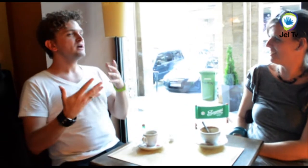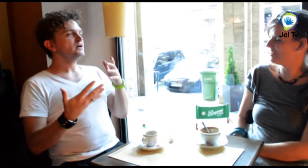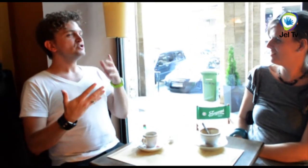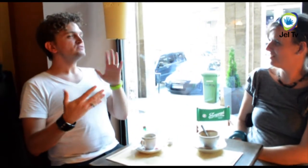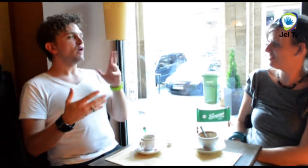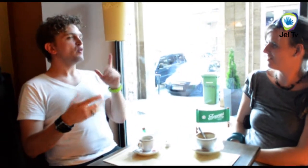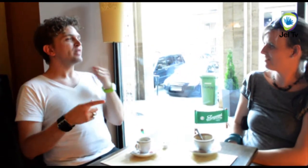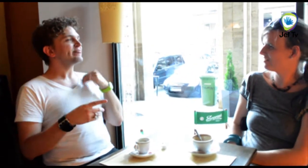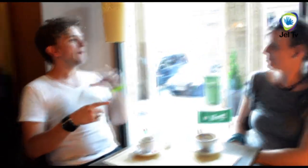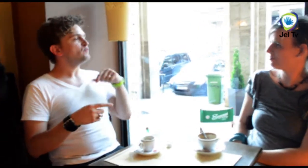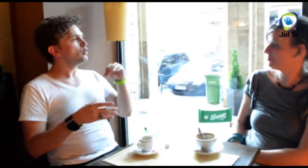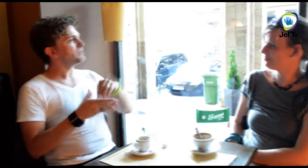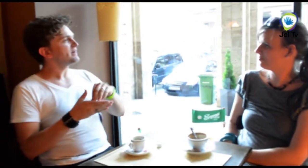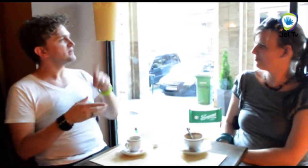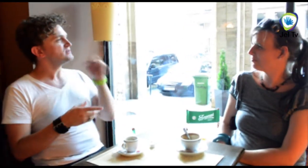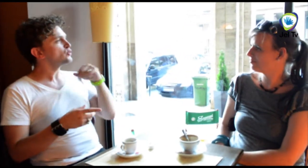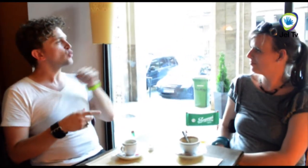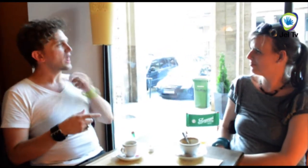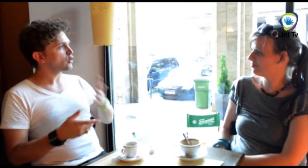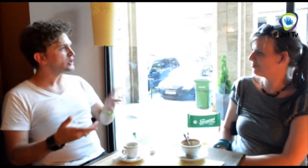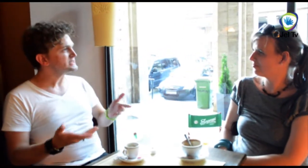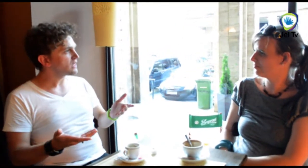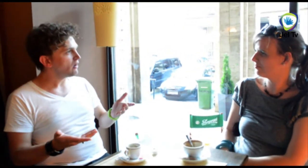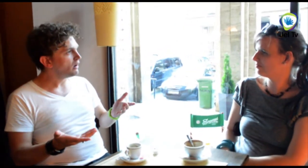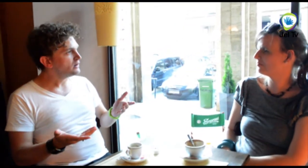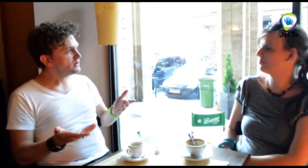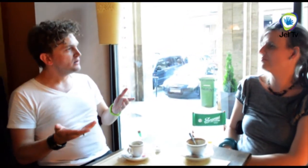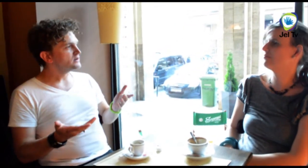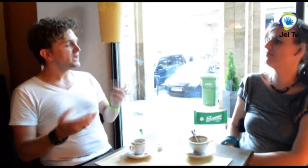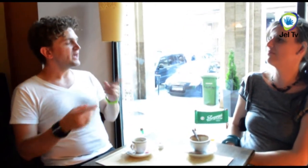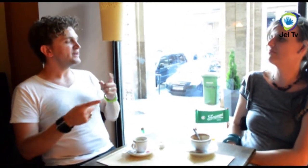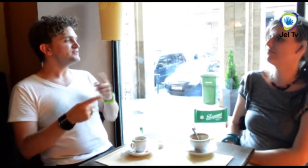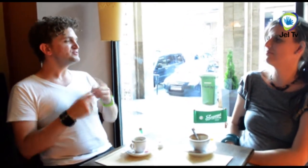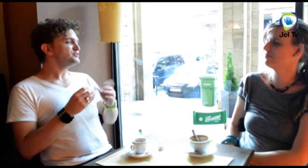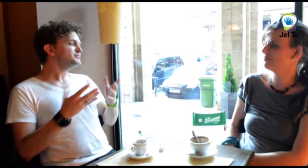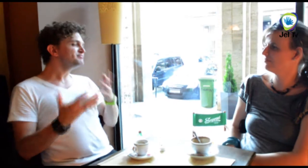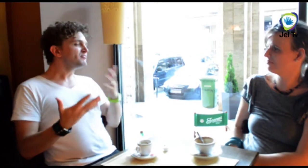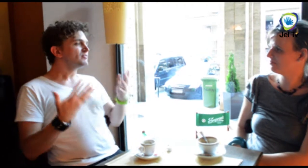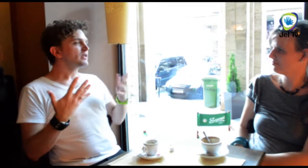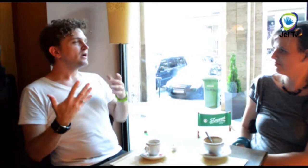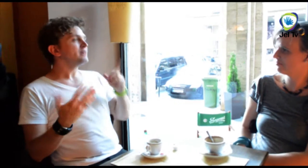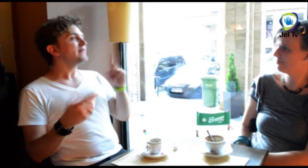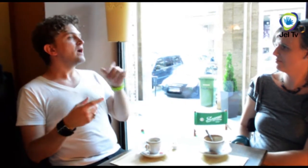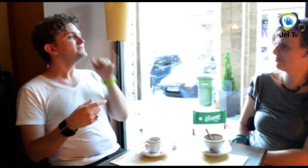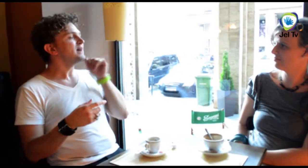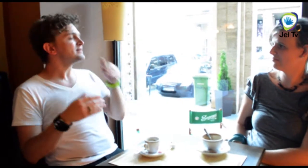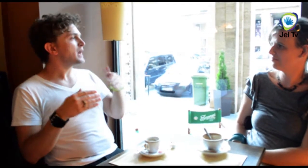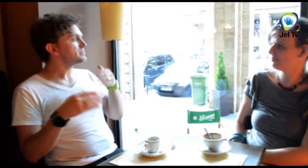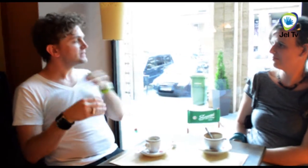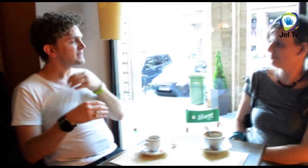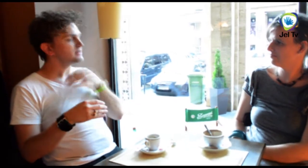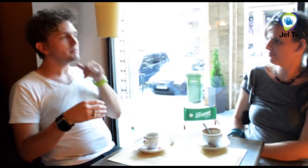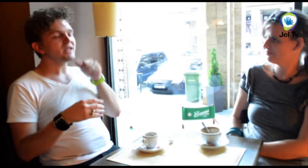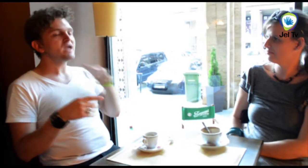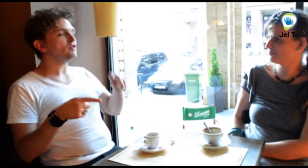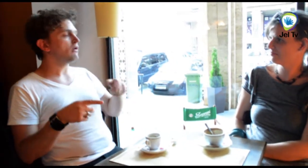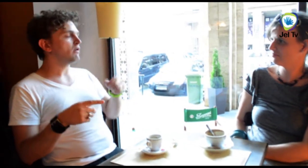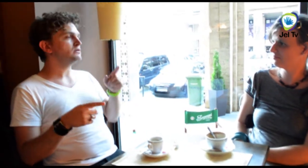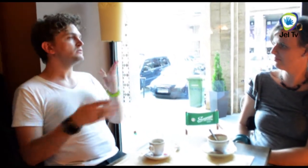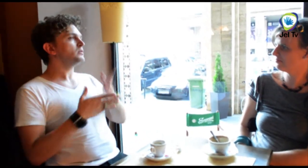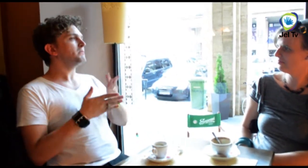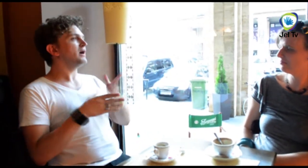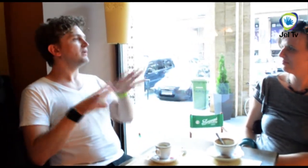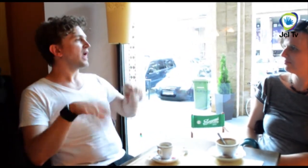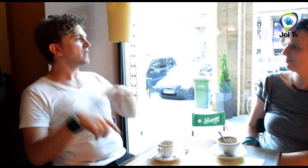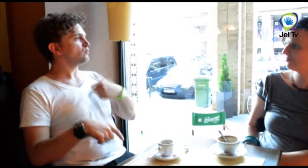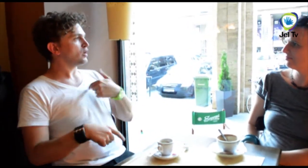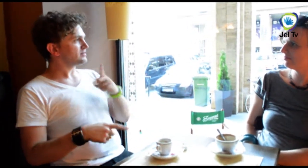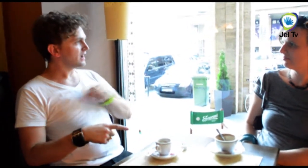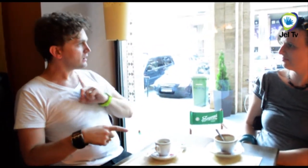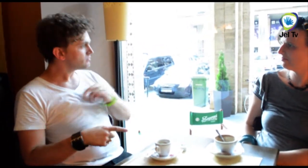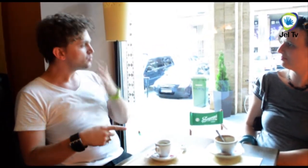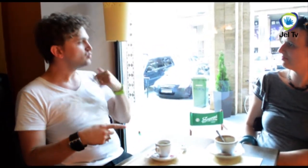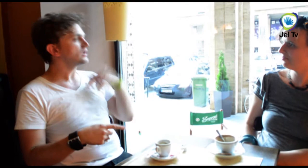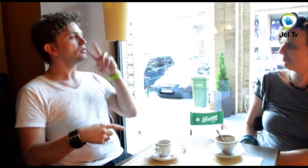és valahogy nem volt bennük a tolerancia, de az egyetemi évek alatt már elfogadtak,